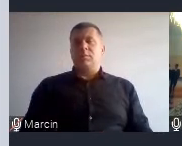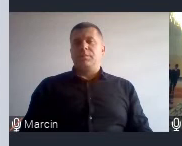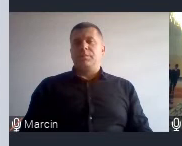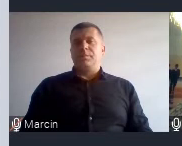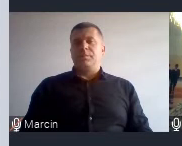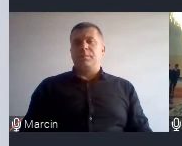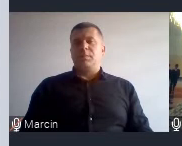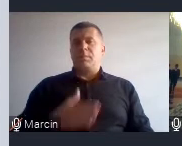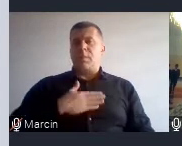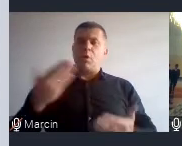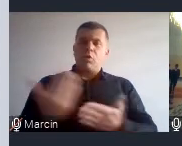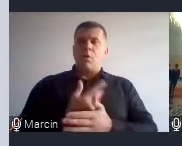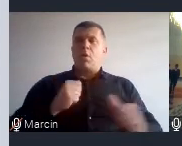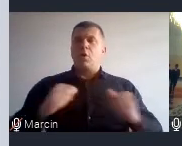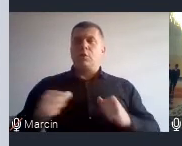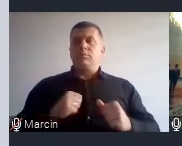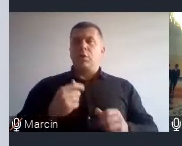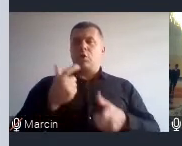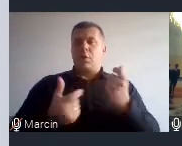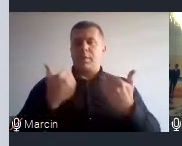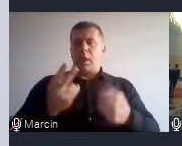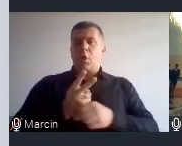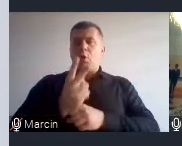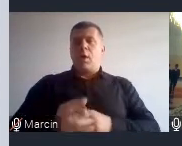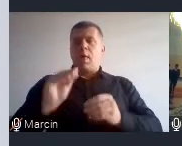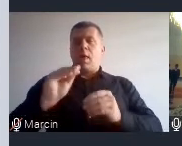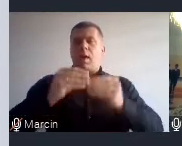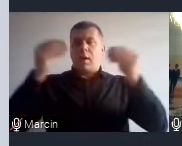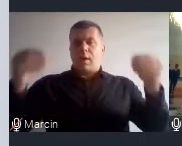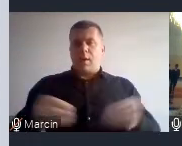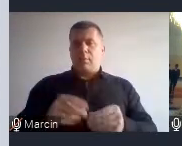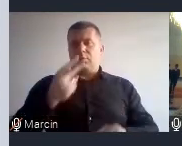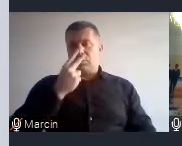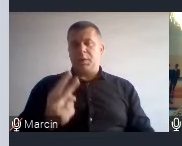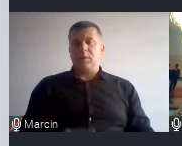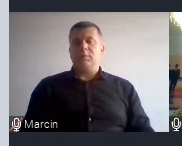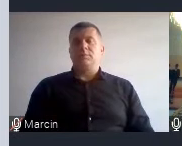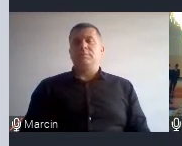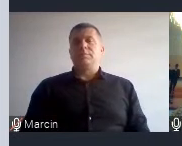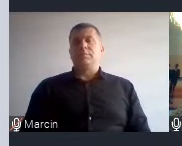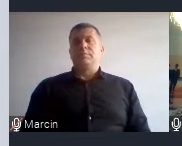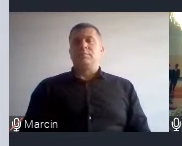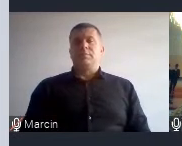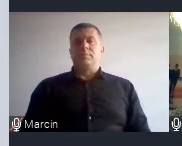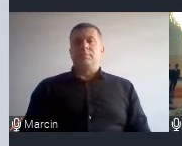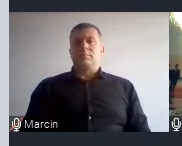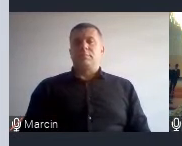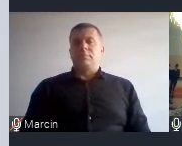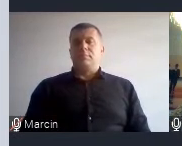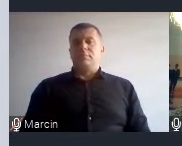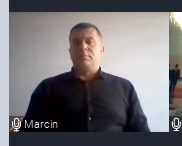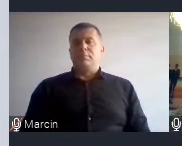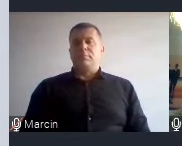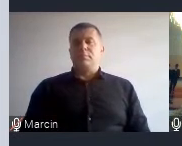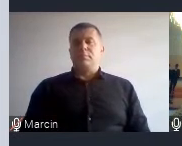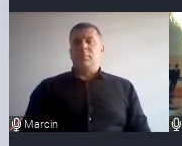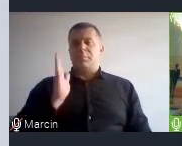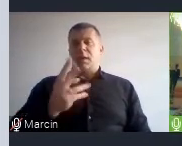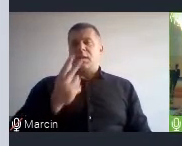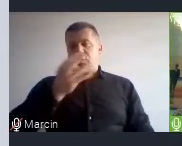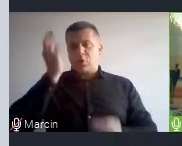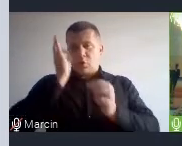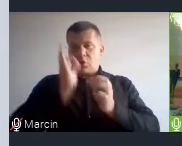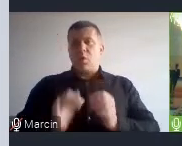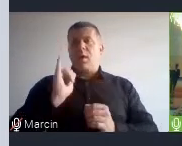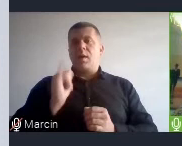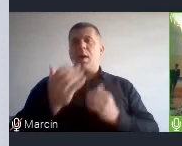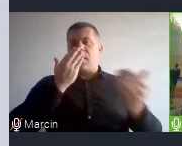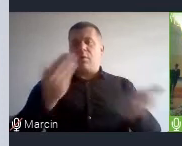Czyli mamy Rozporządzenie, udostępniam Państwu teraz ekran i będziecie Państwo widzieli dokładnie jak wygląda taryfikator korekt.